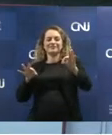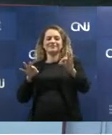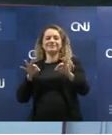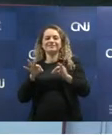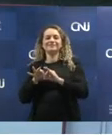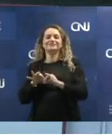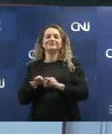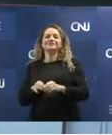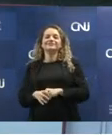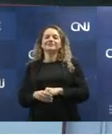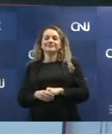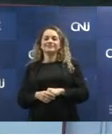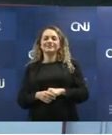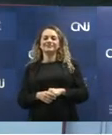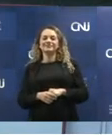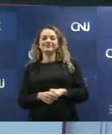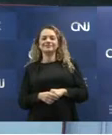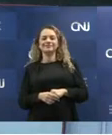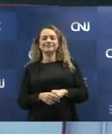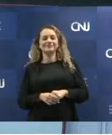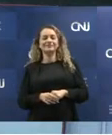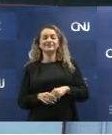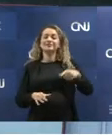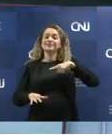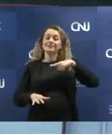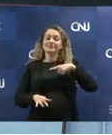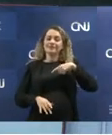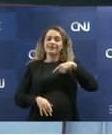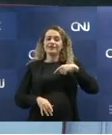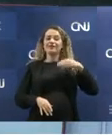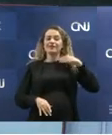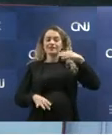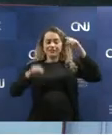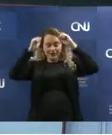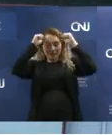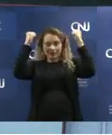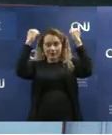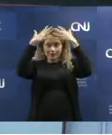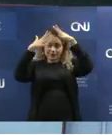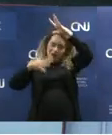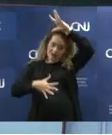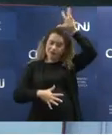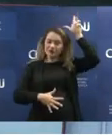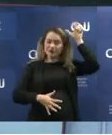o Tribunal de Justiça do Estado do Amazonas deliberou pelo arquivamento.